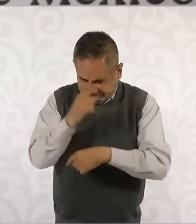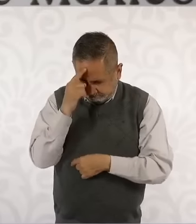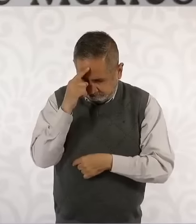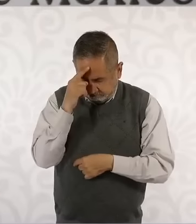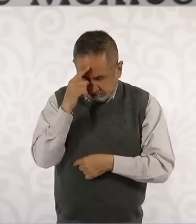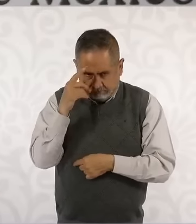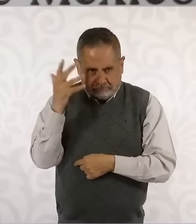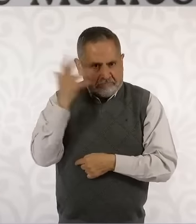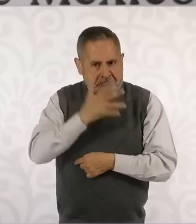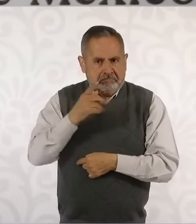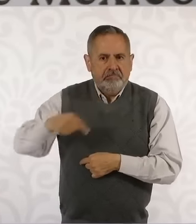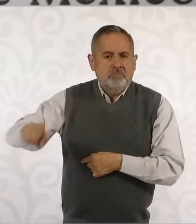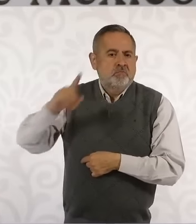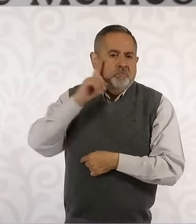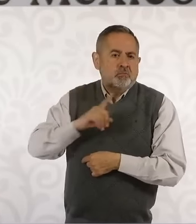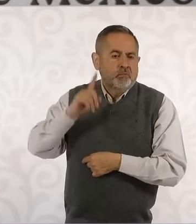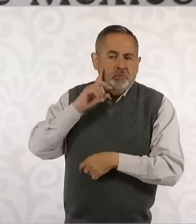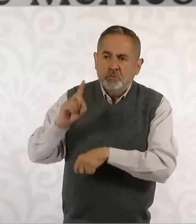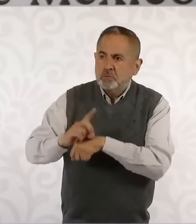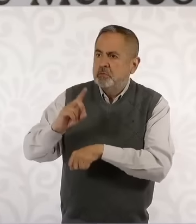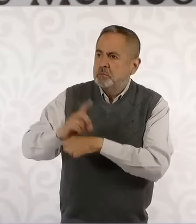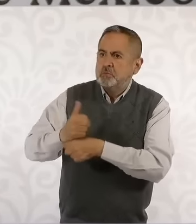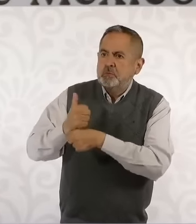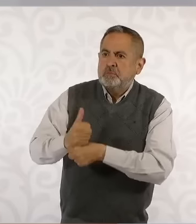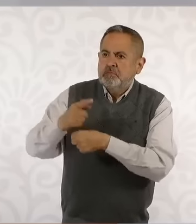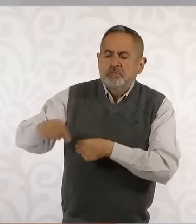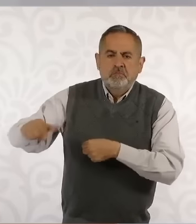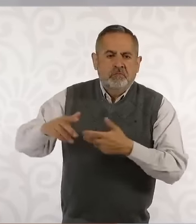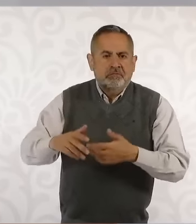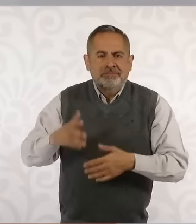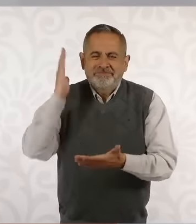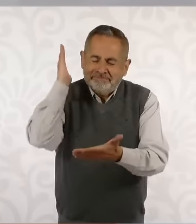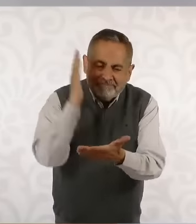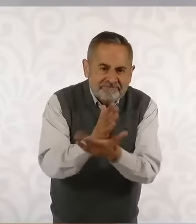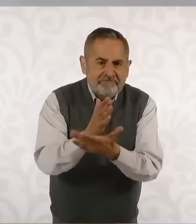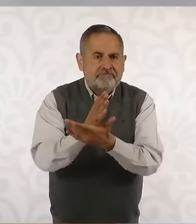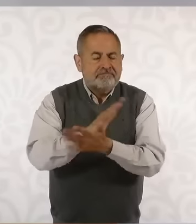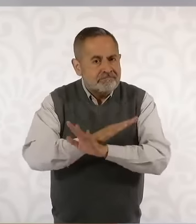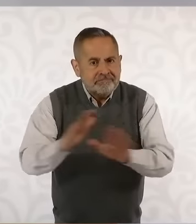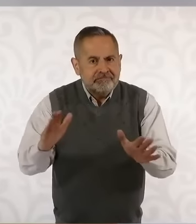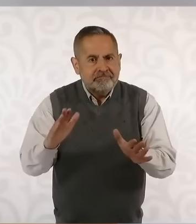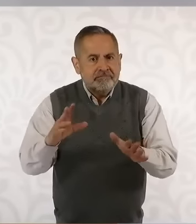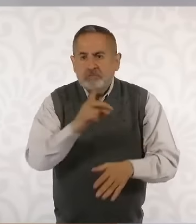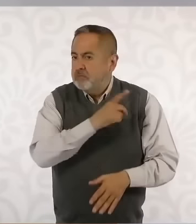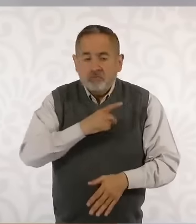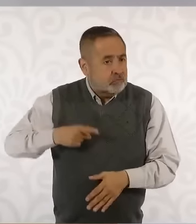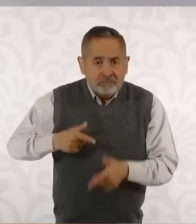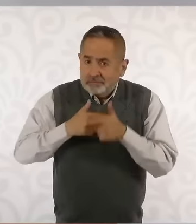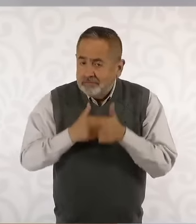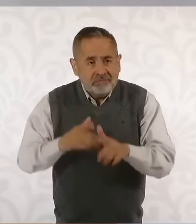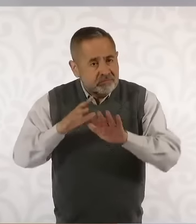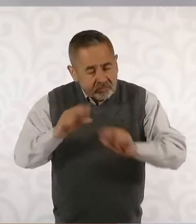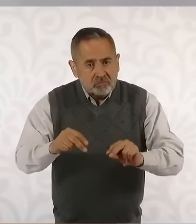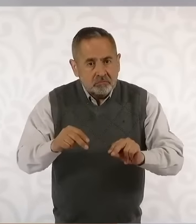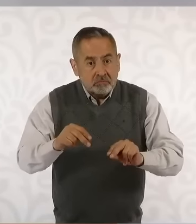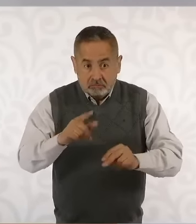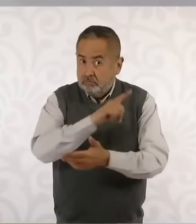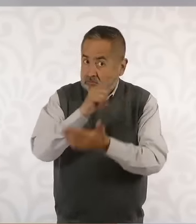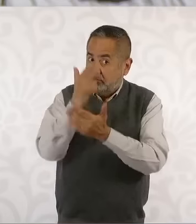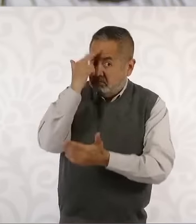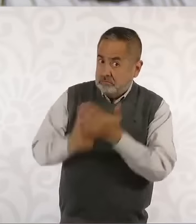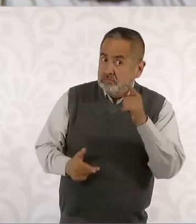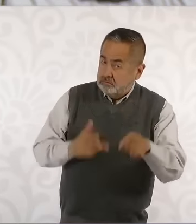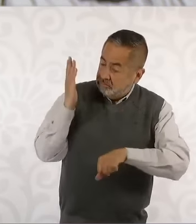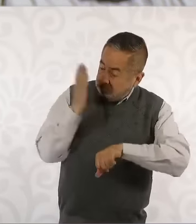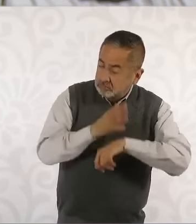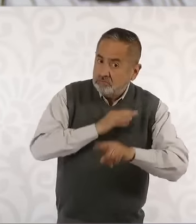mexicanas, que vivimos las mujeres mexicanas y que no debe ocurrir y que además es un delito.